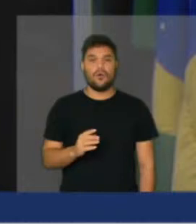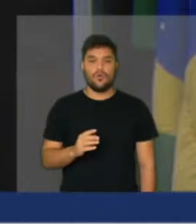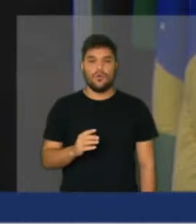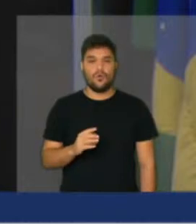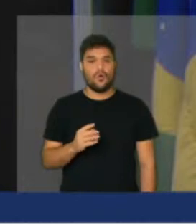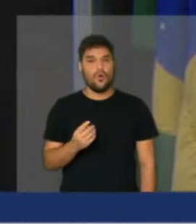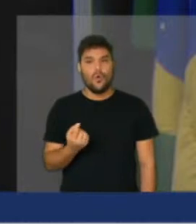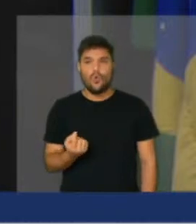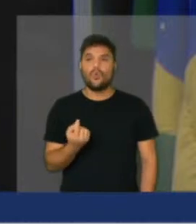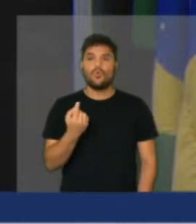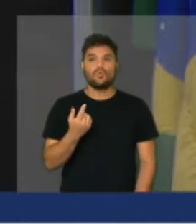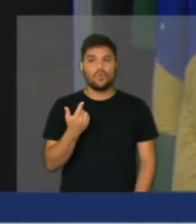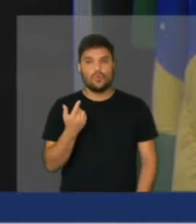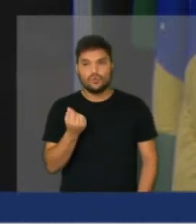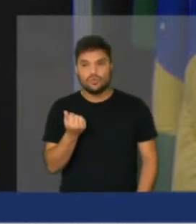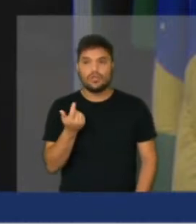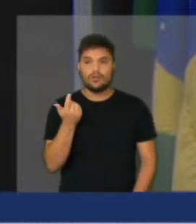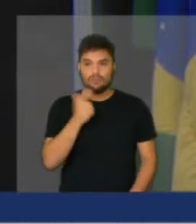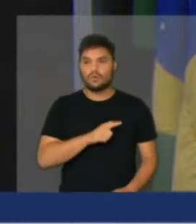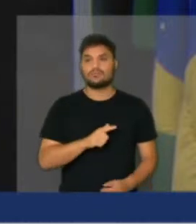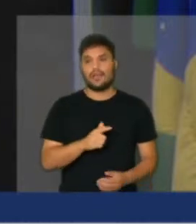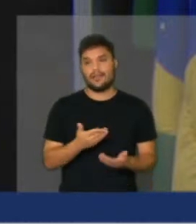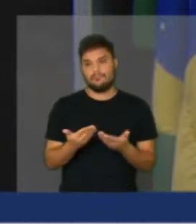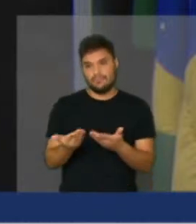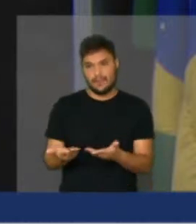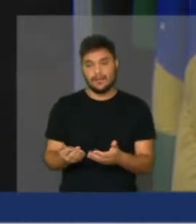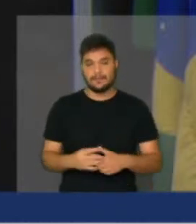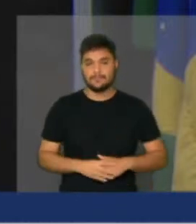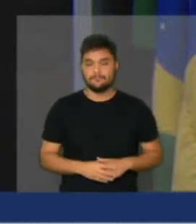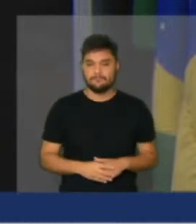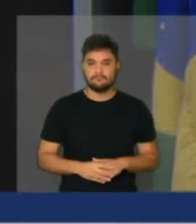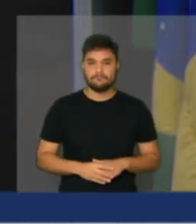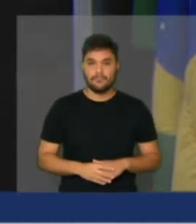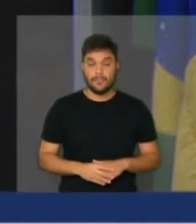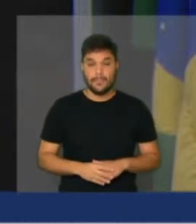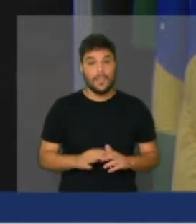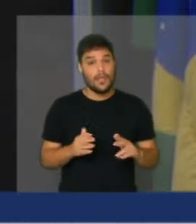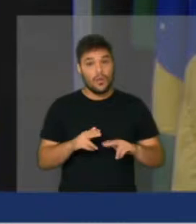ARRECADAÇÃO, NÃO SE TRATA NESTE CASO DE DESATENÇÃO AO ESFORÇO LOCAL DE ARRECADAR